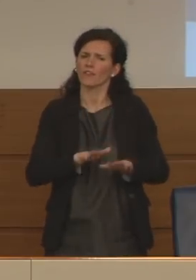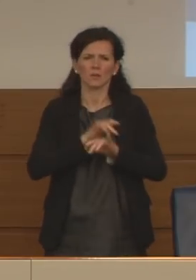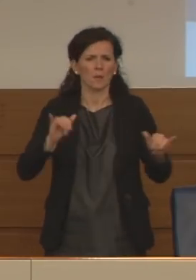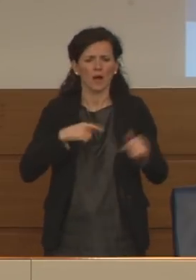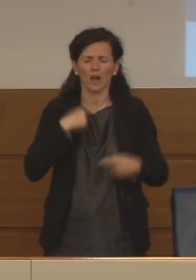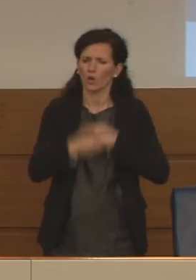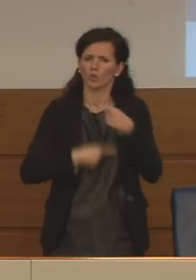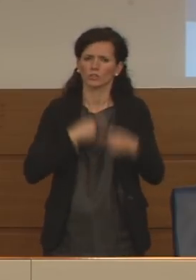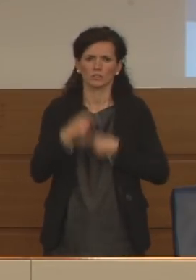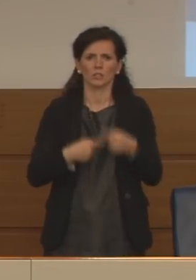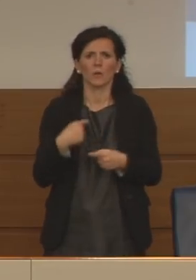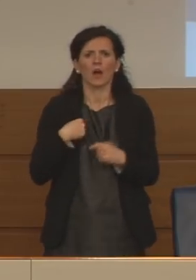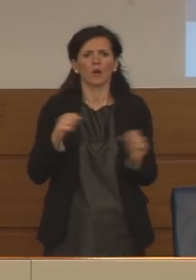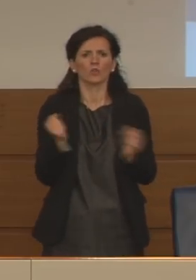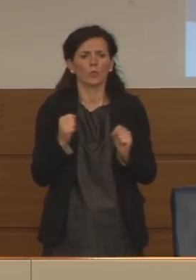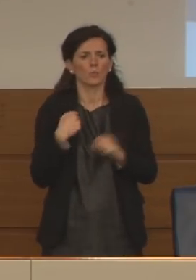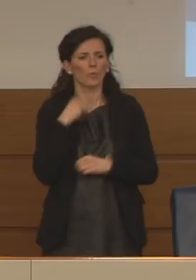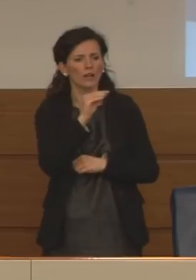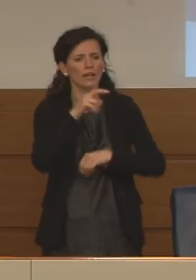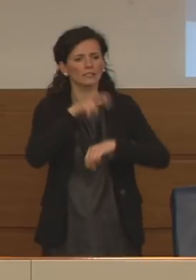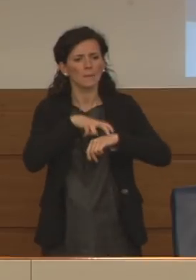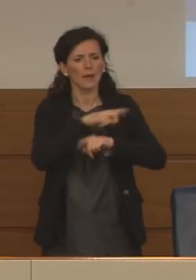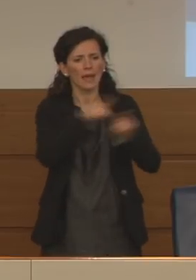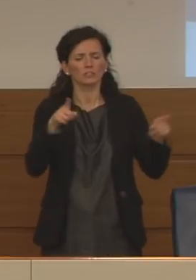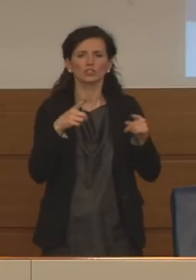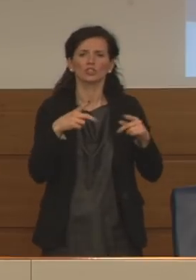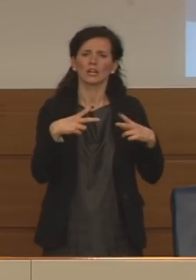nemmeno chiedergli di riposarsi e per questo li ringraziamo.